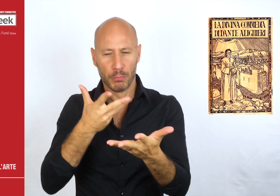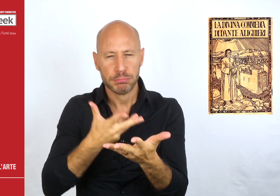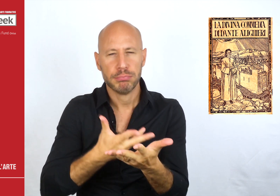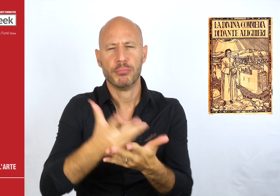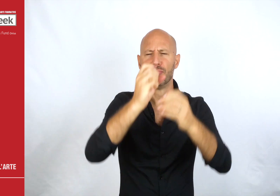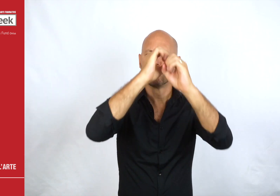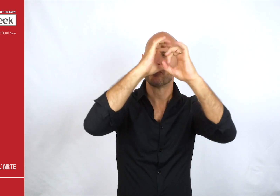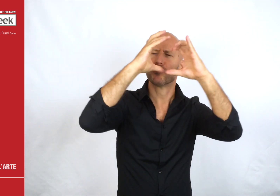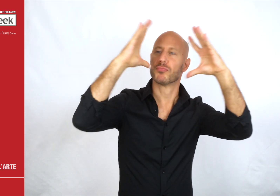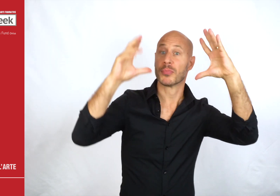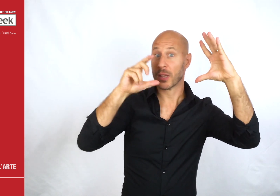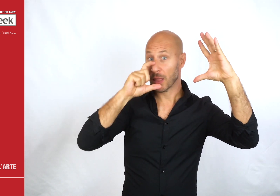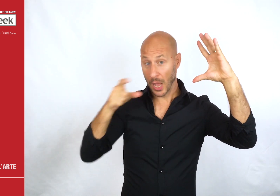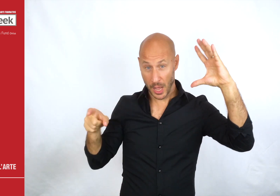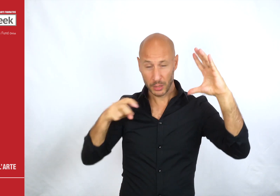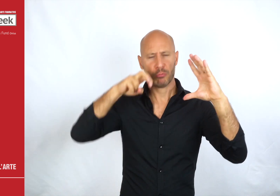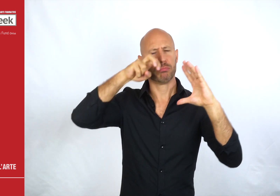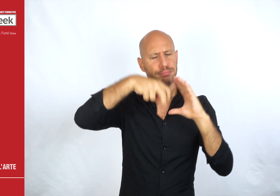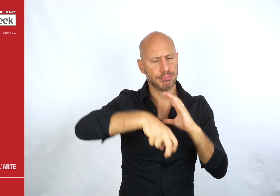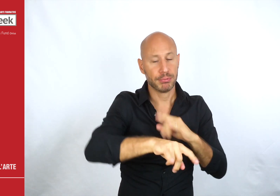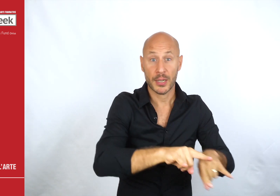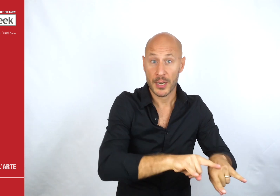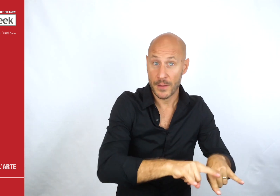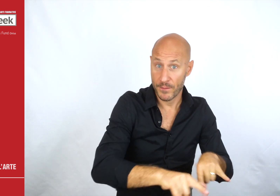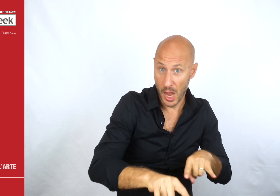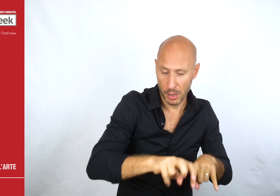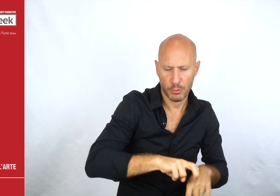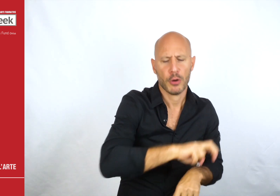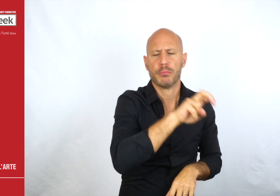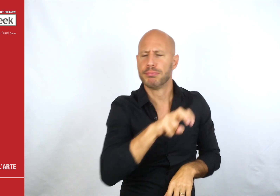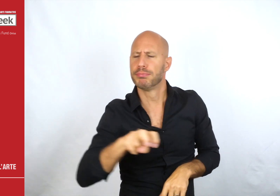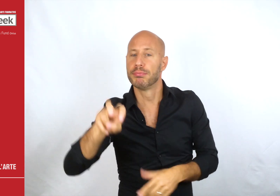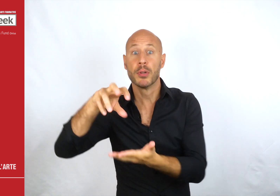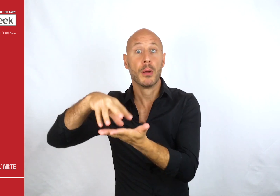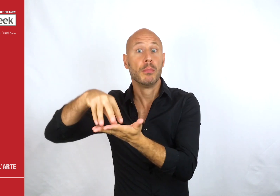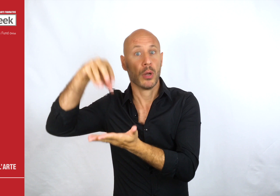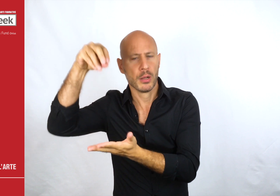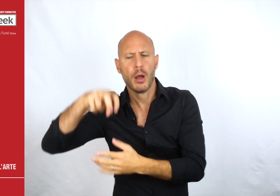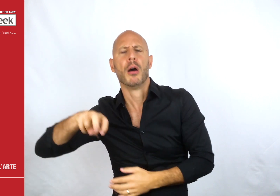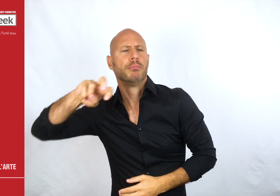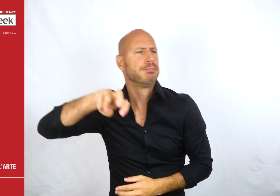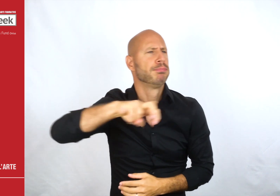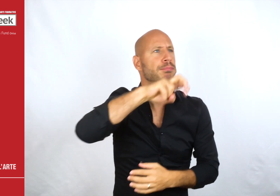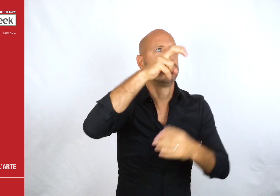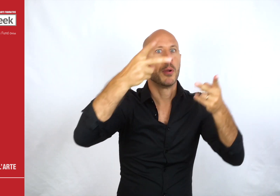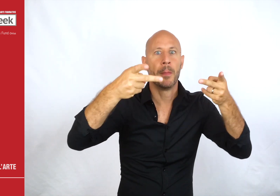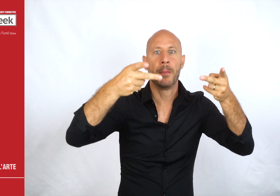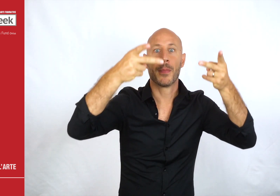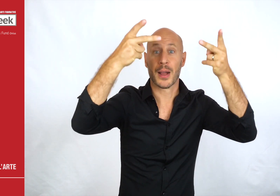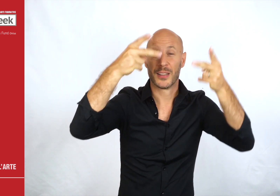un poema in cui narra il proprio viaggio immaginario, attraverso i tre regni ultraterreni: Inferno, Purgatorio e Paradiso.